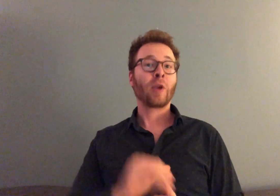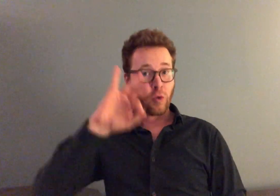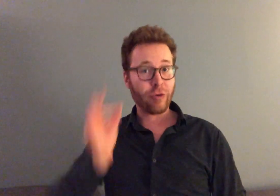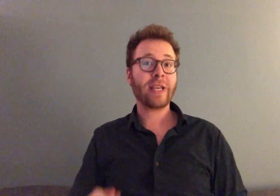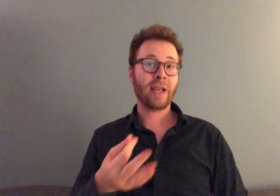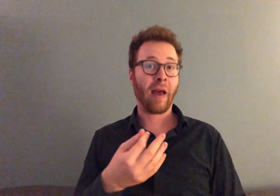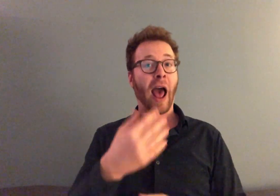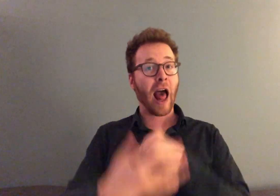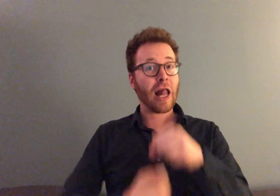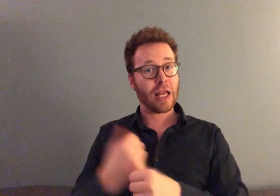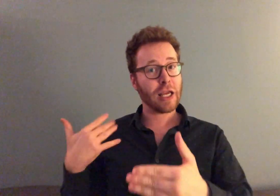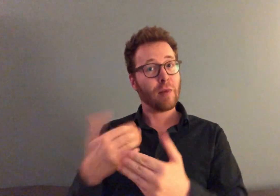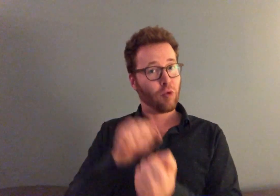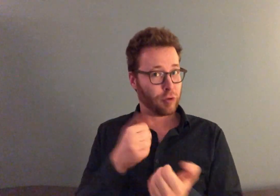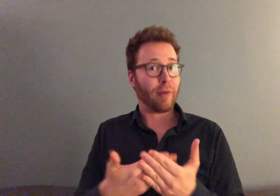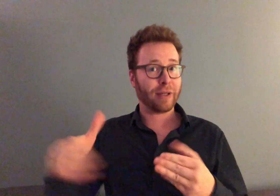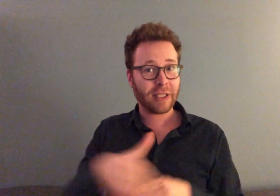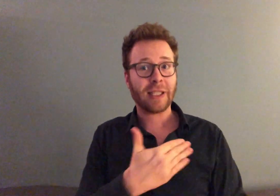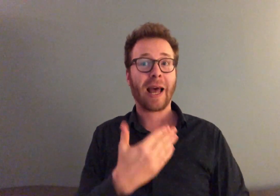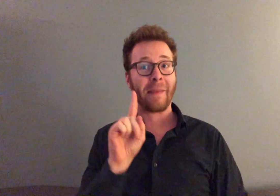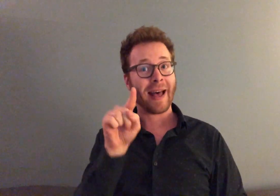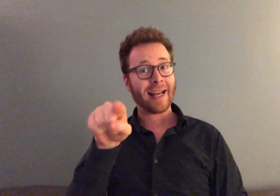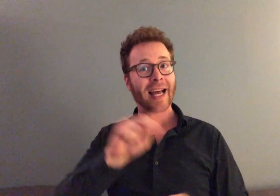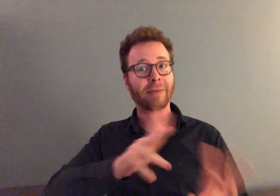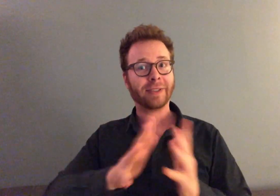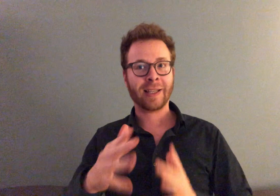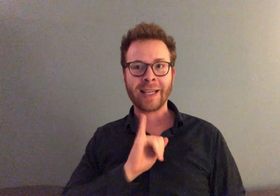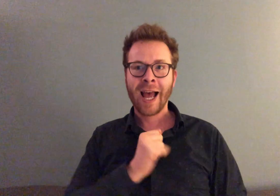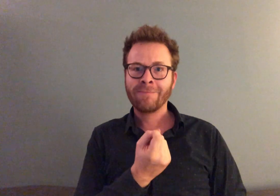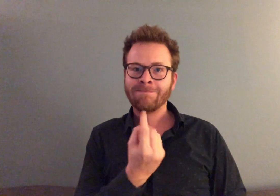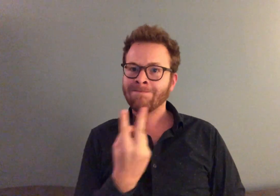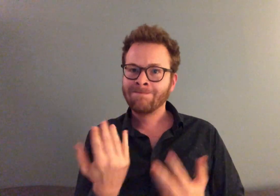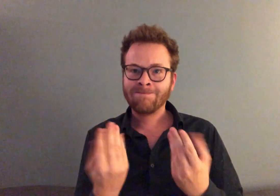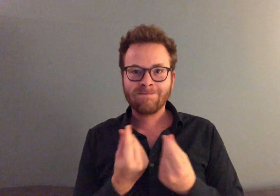Mes années à Mons se sont bien passées mais, avec le kap signes, c’était différent…